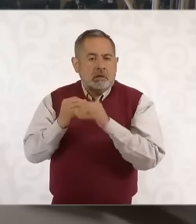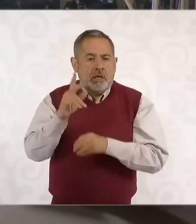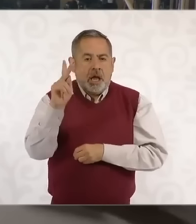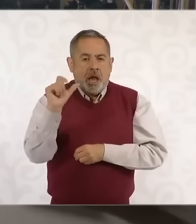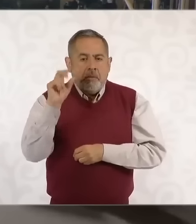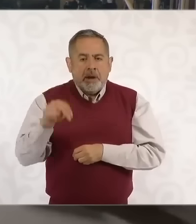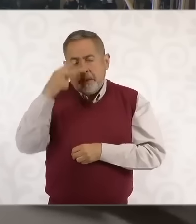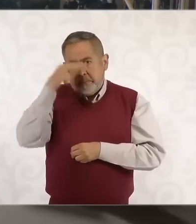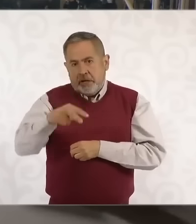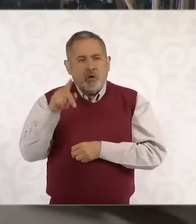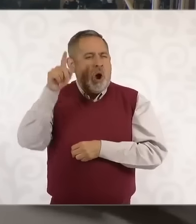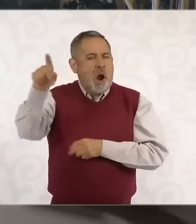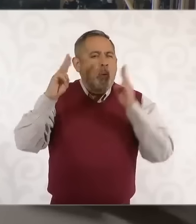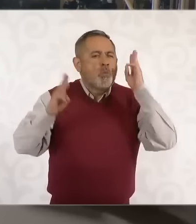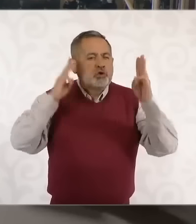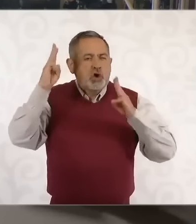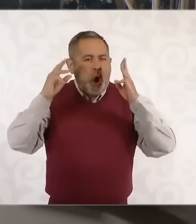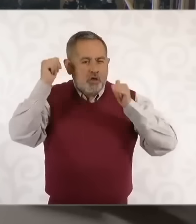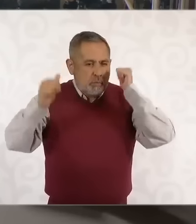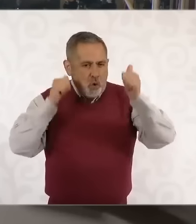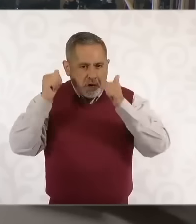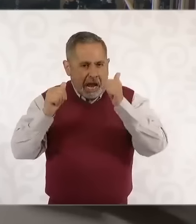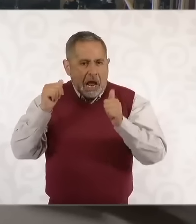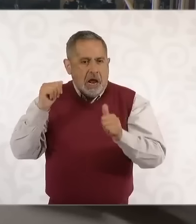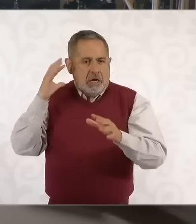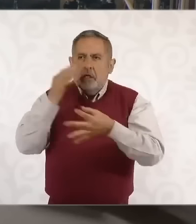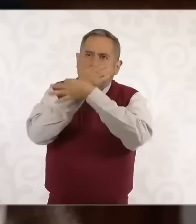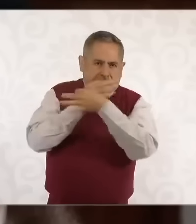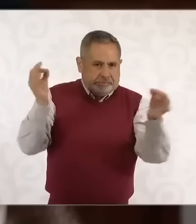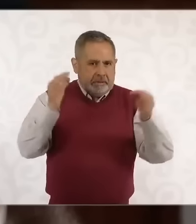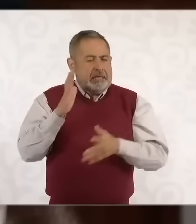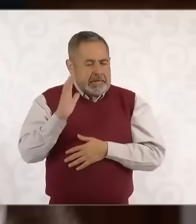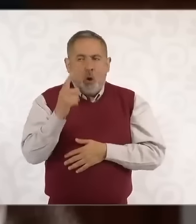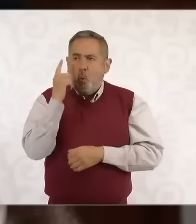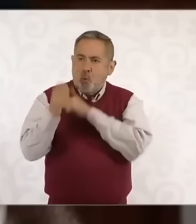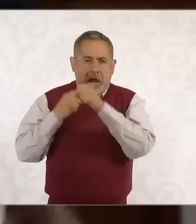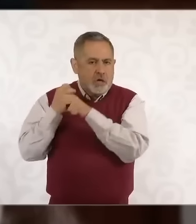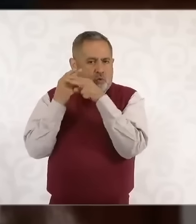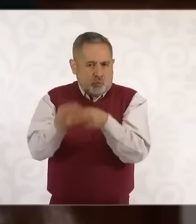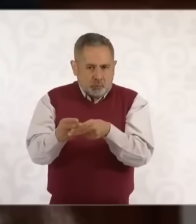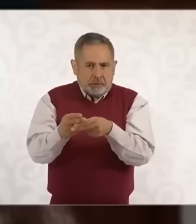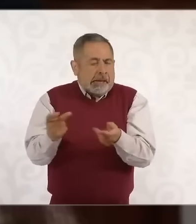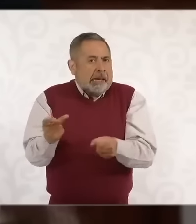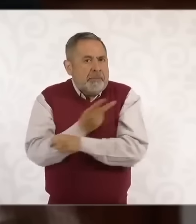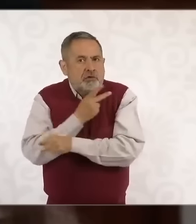anunció en el Museo de Antropología, preguntarle eh cuál es su reflexión de este plan y también qué